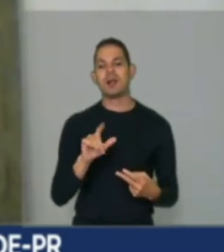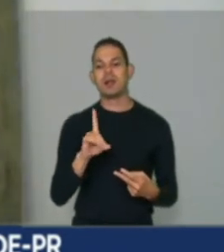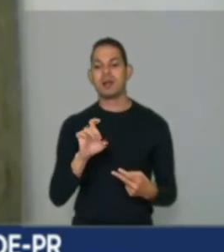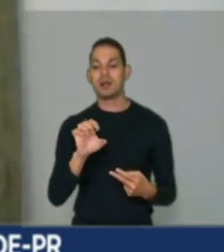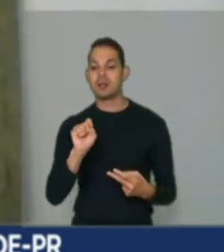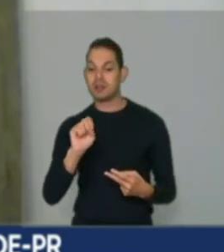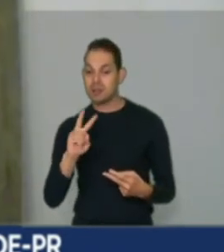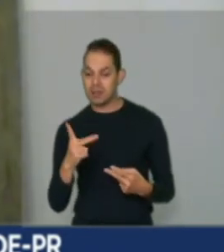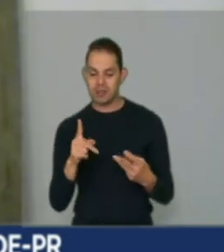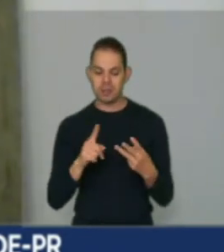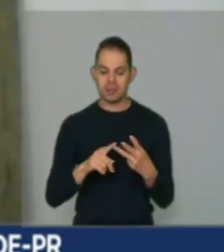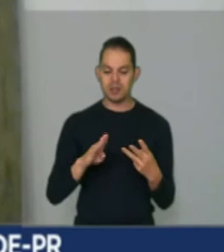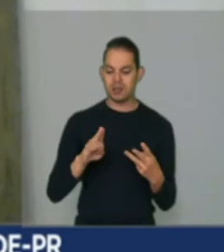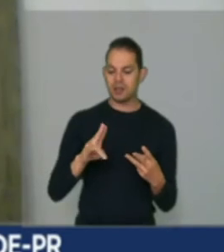ÚNICOS PAÍSES QUE ADOTAM A VOTAÇÃO POR URNA ELETRÔNICA